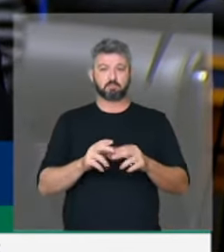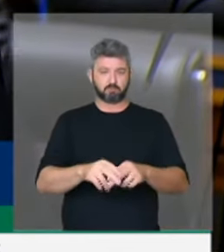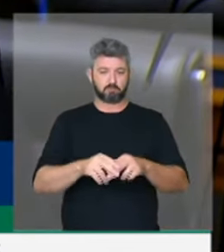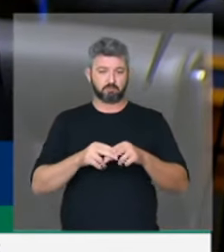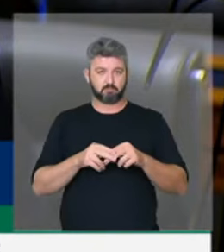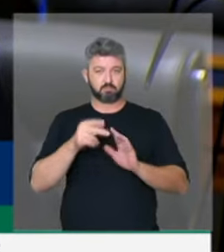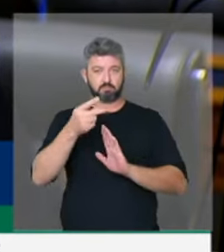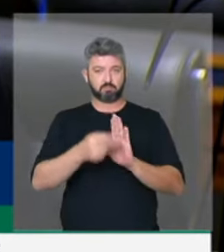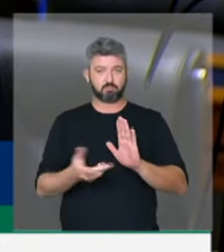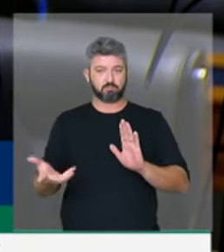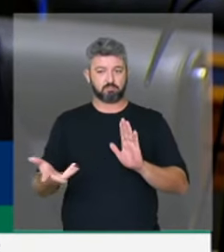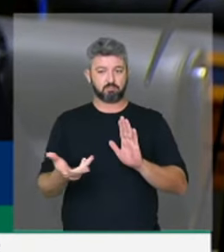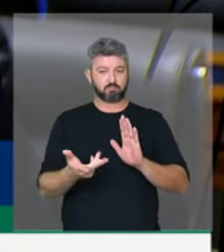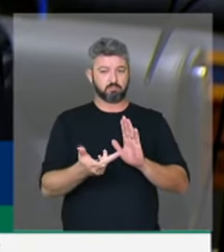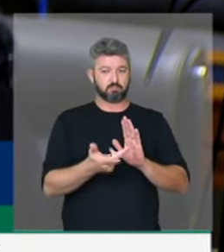LUIZINHO. DEPUTADO... HIRAN PELO BRILHANTE RELATÓRIO.